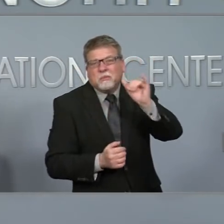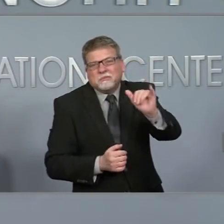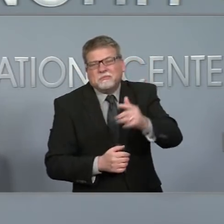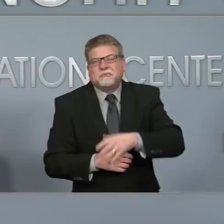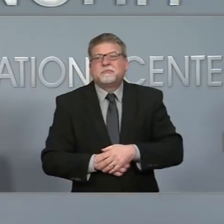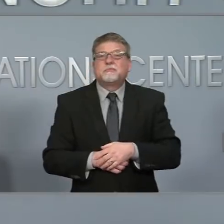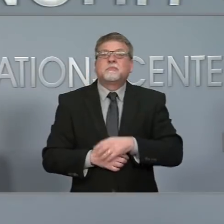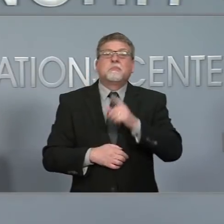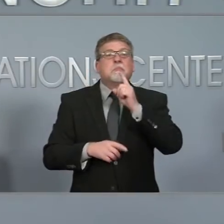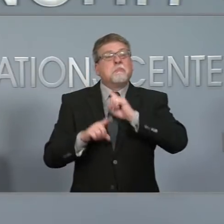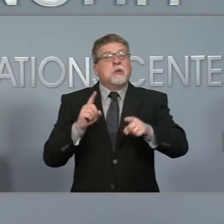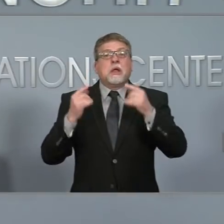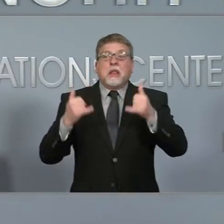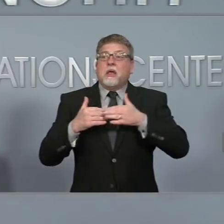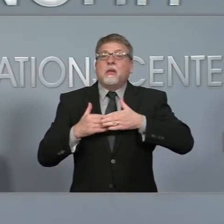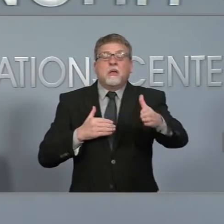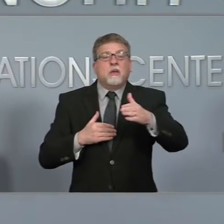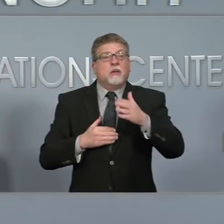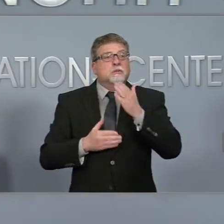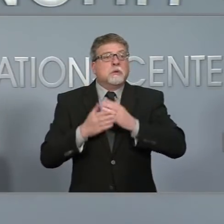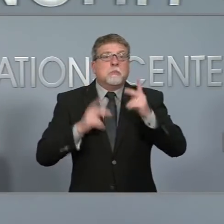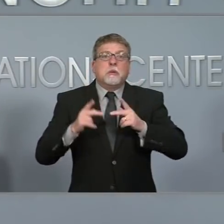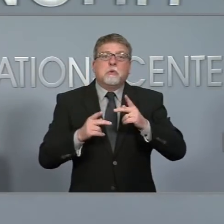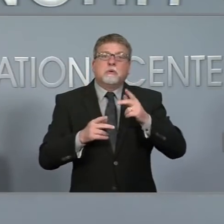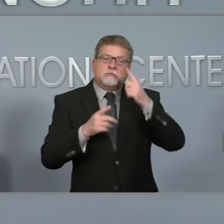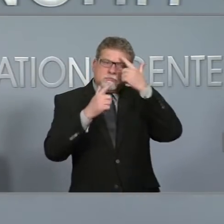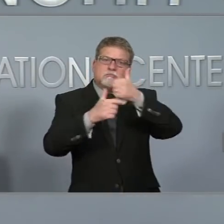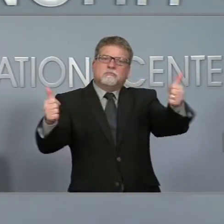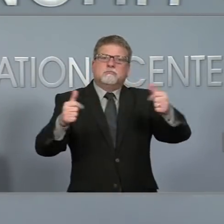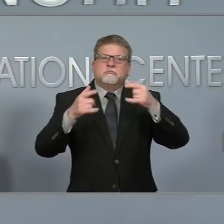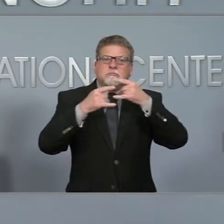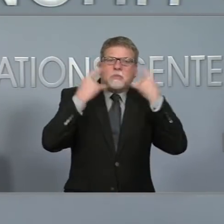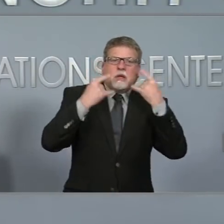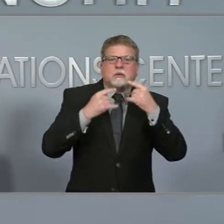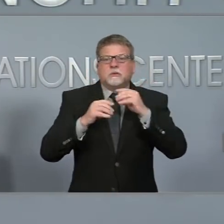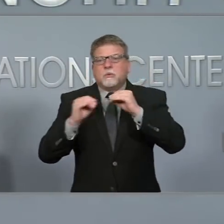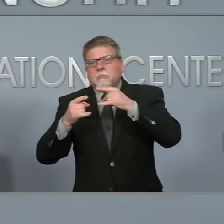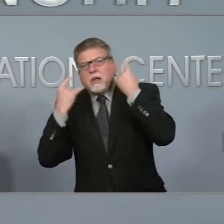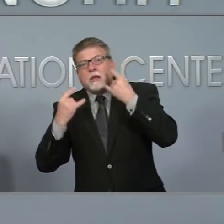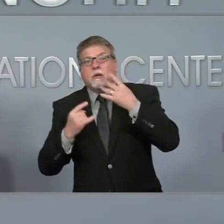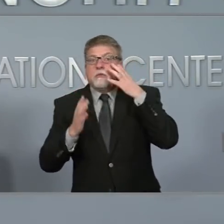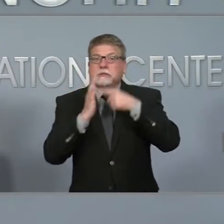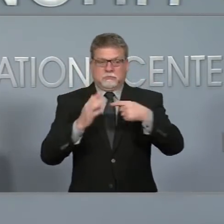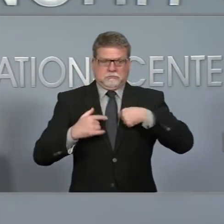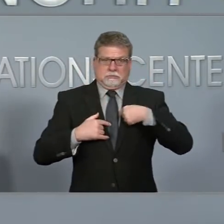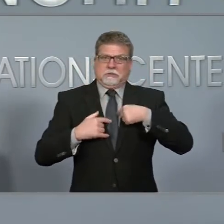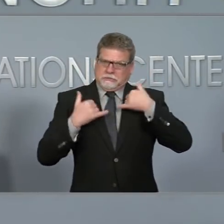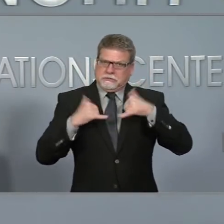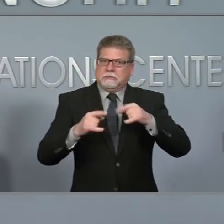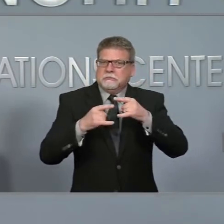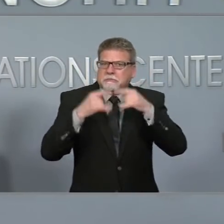Algunas personas incluyendo Miami se sentirán más cómodas usando una mascarilla cuando